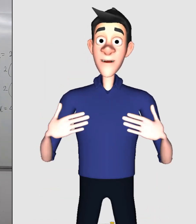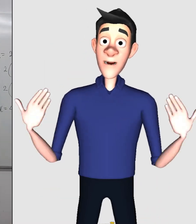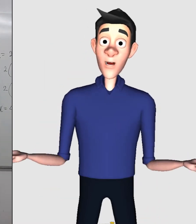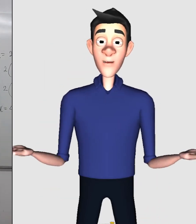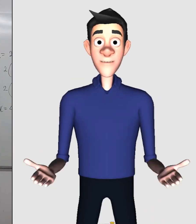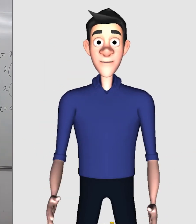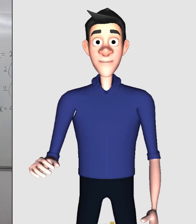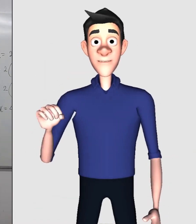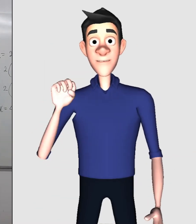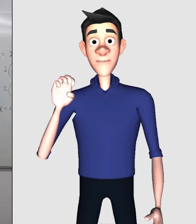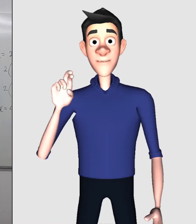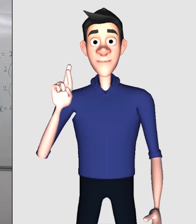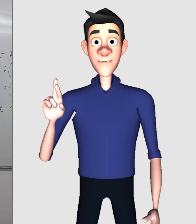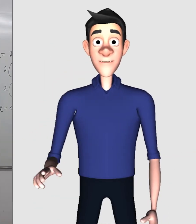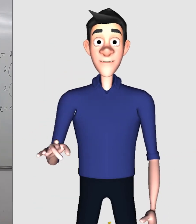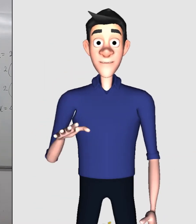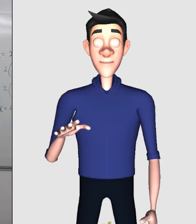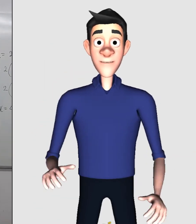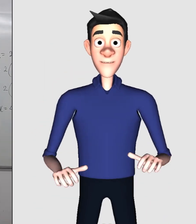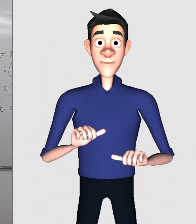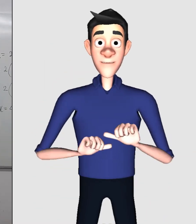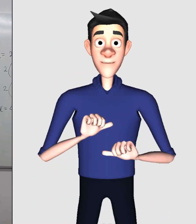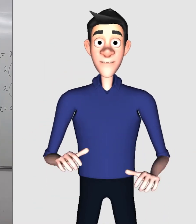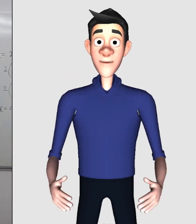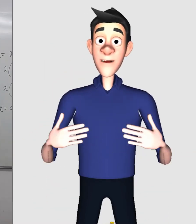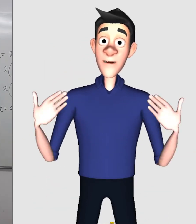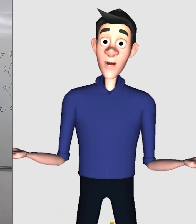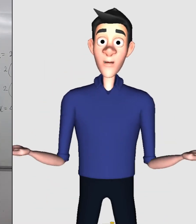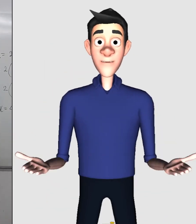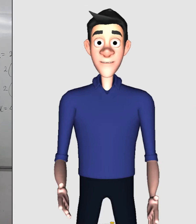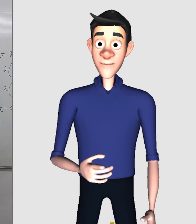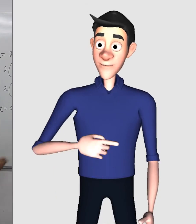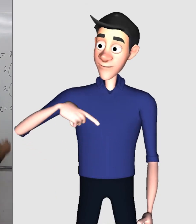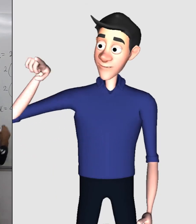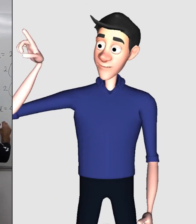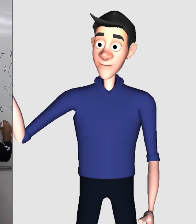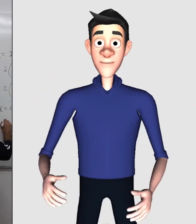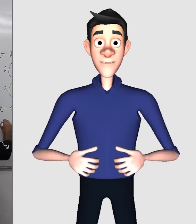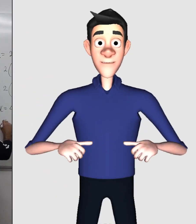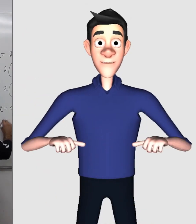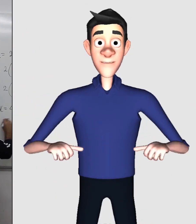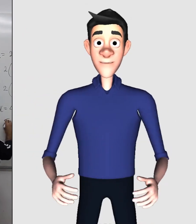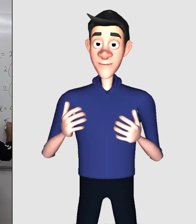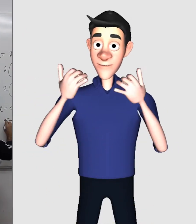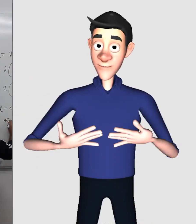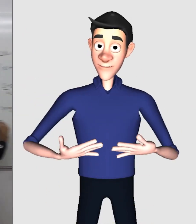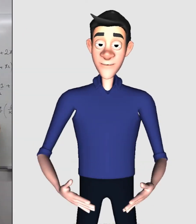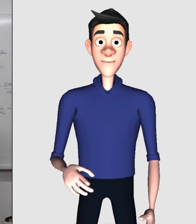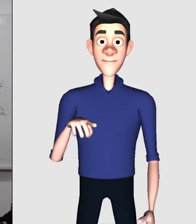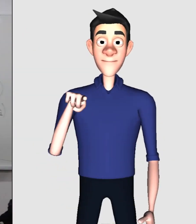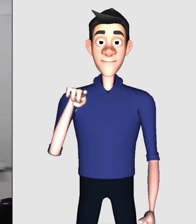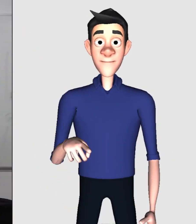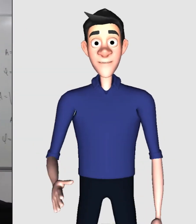Vamos fazer ele por força nesse caso Usando força elástica